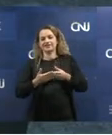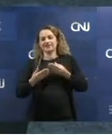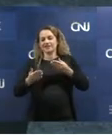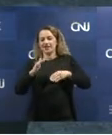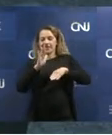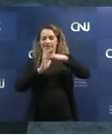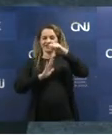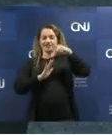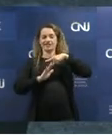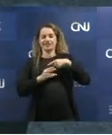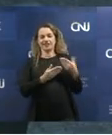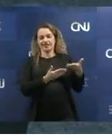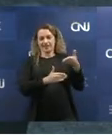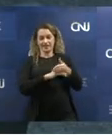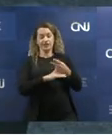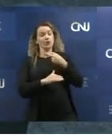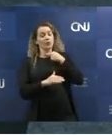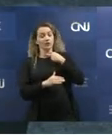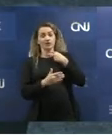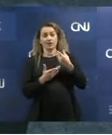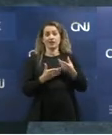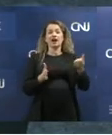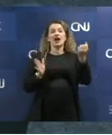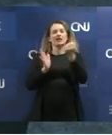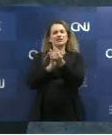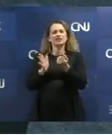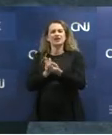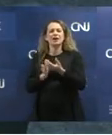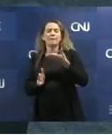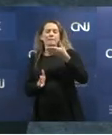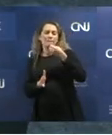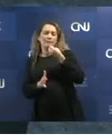Mas não poderia deixar de registrar a qualidade da defesa feita da tribuna pela Dra. Samara.